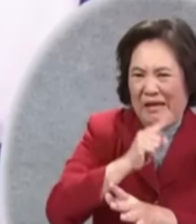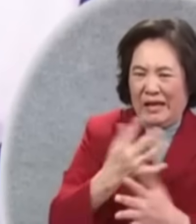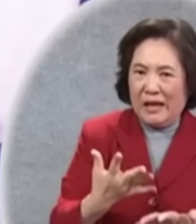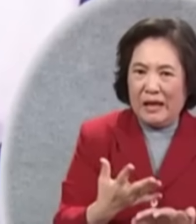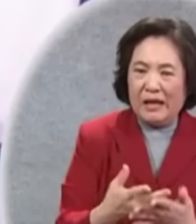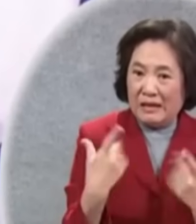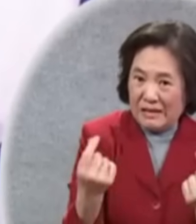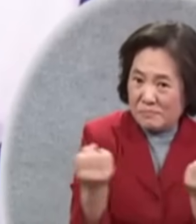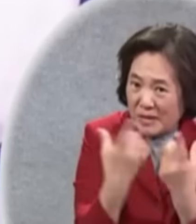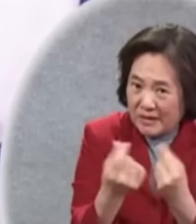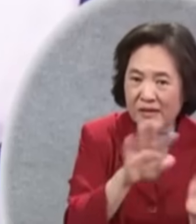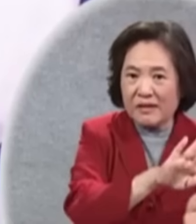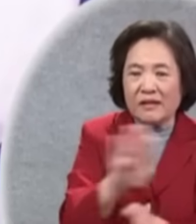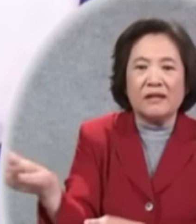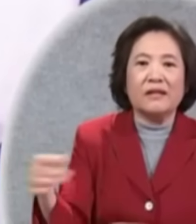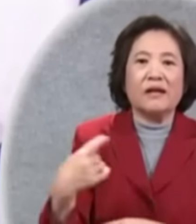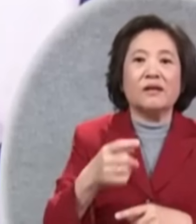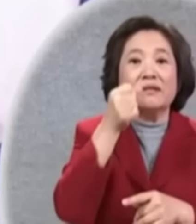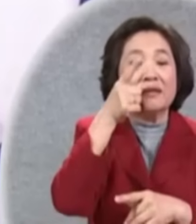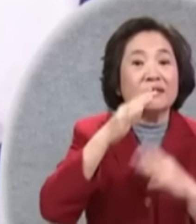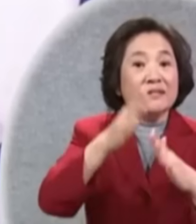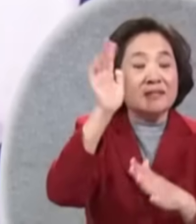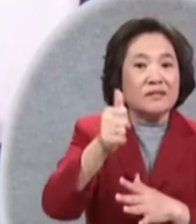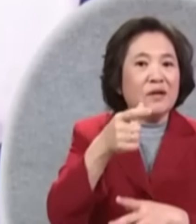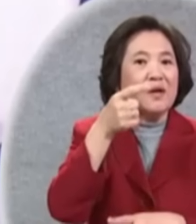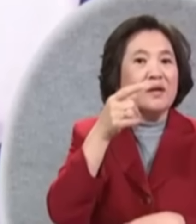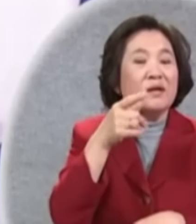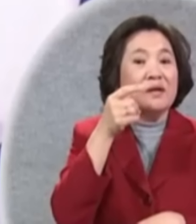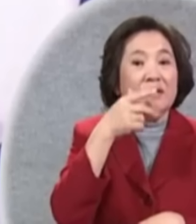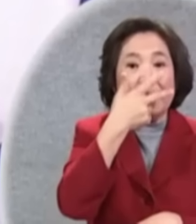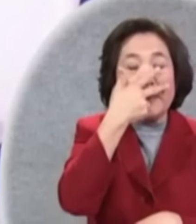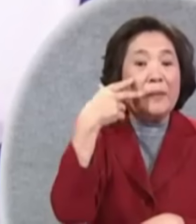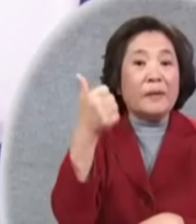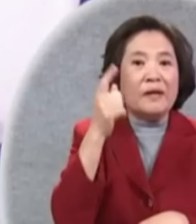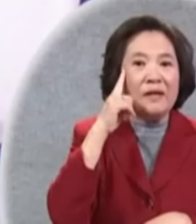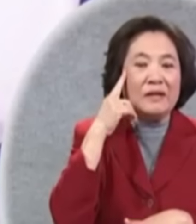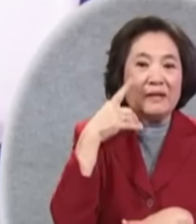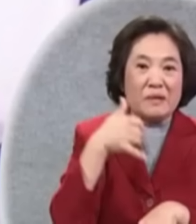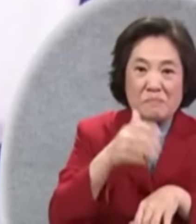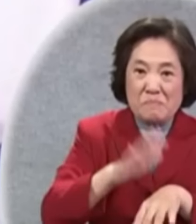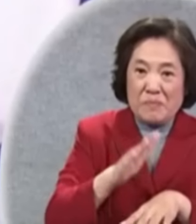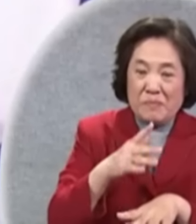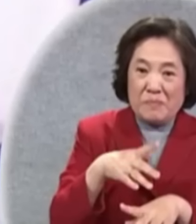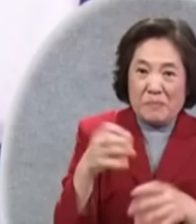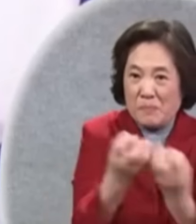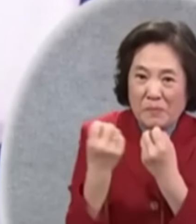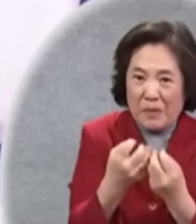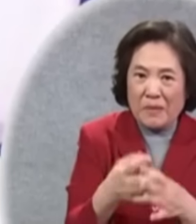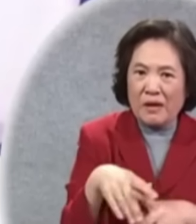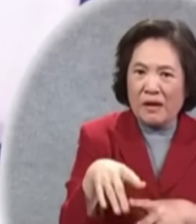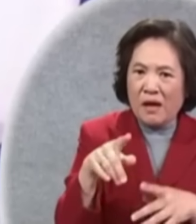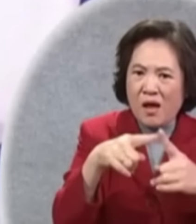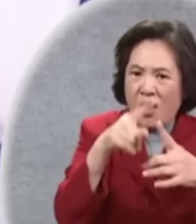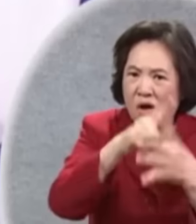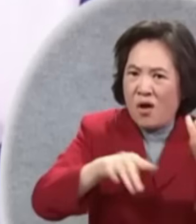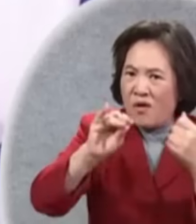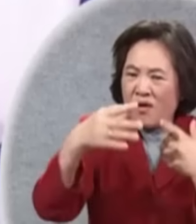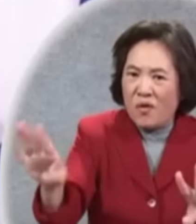同樣的臺南市長賴清德 登革熱幾千例 同樣的行政院長薛香川